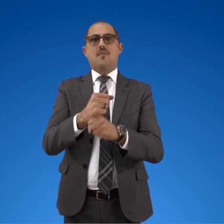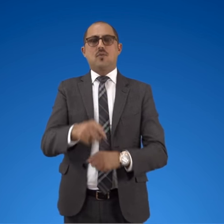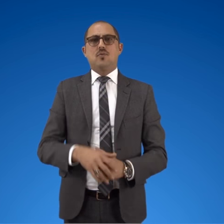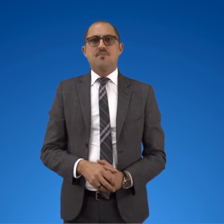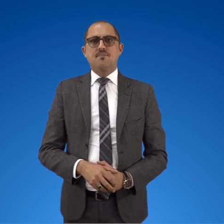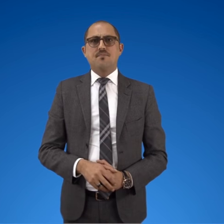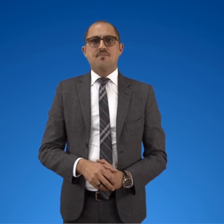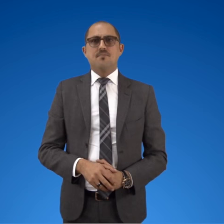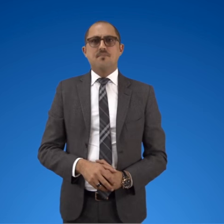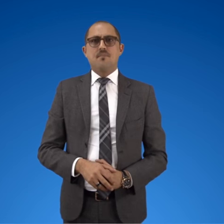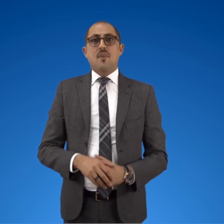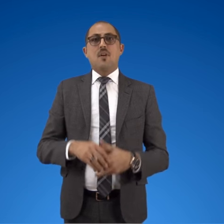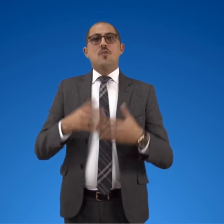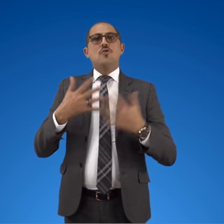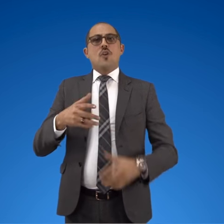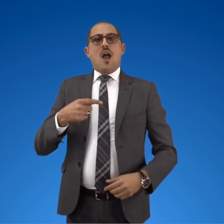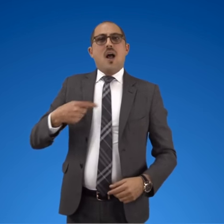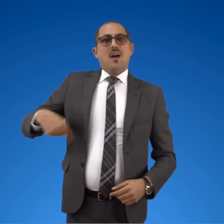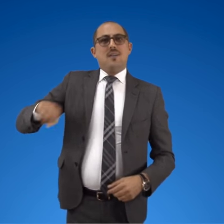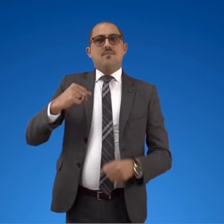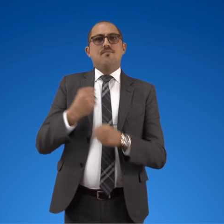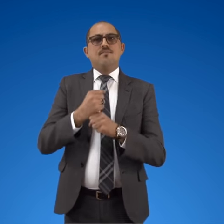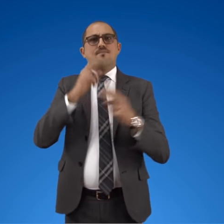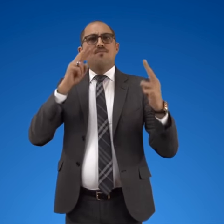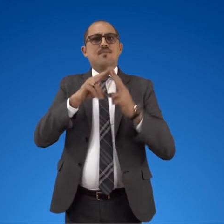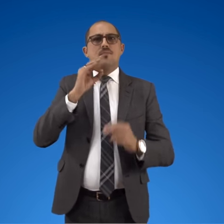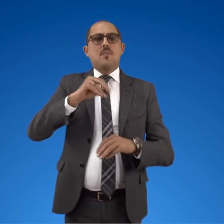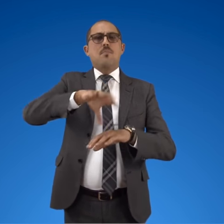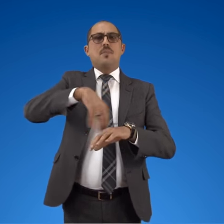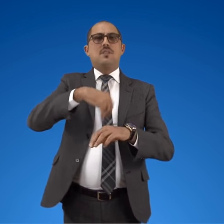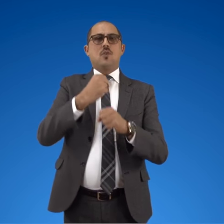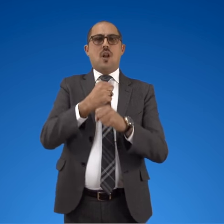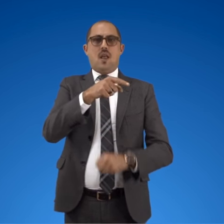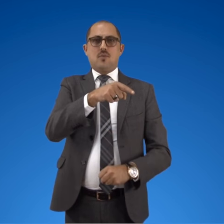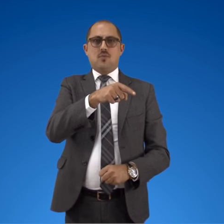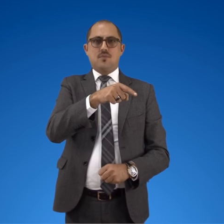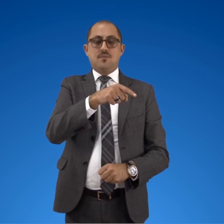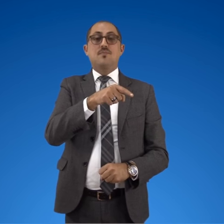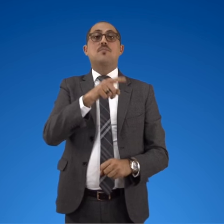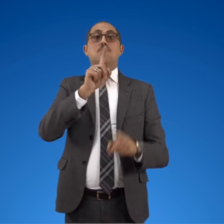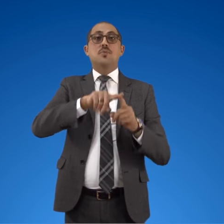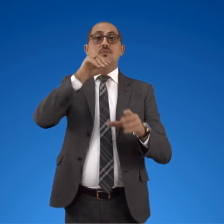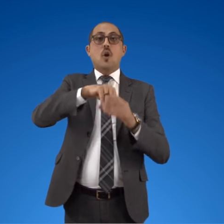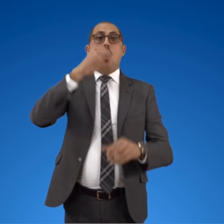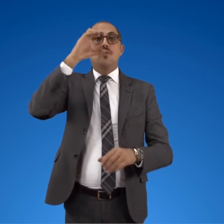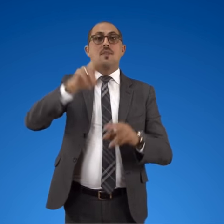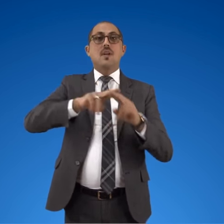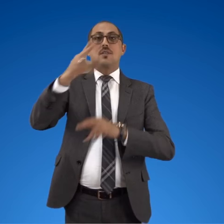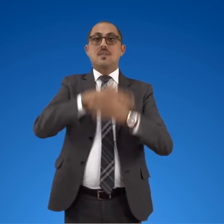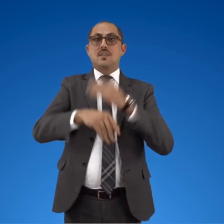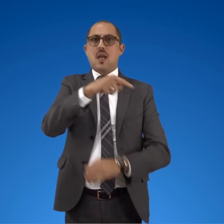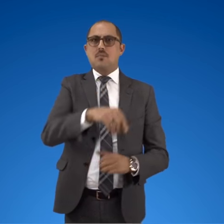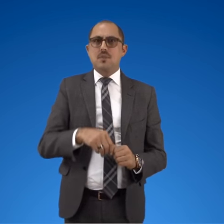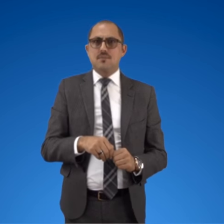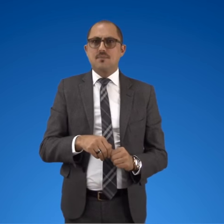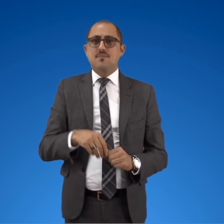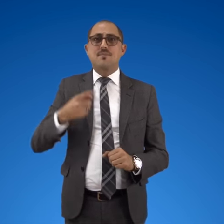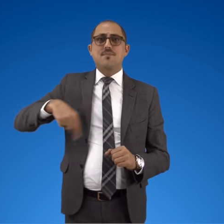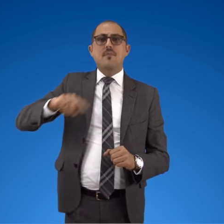Adesso parliamo di lavoro L'ENS ha incontrato il Ministro del Lavoro e nell'Osservatorio Nazionale per la disabilità